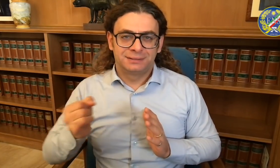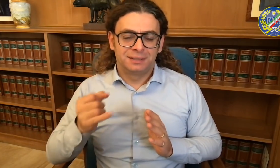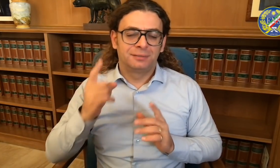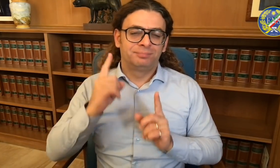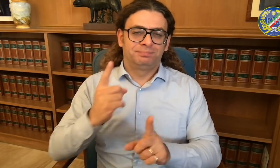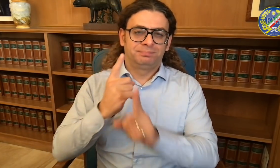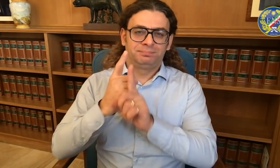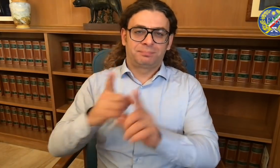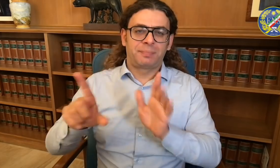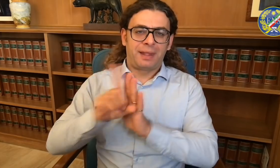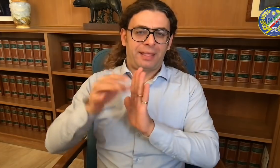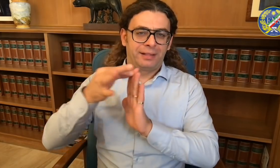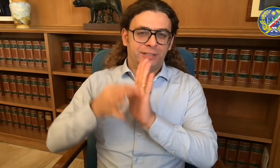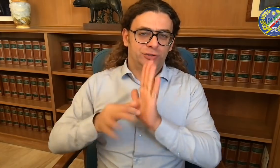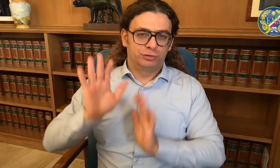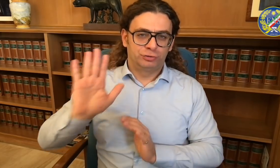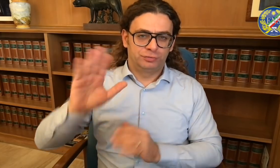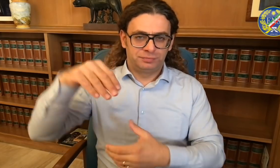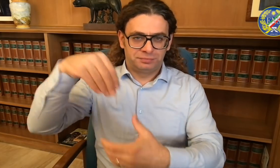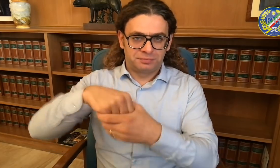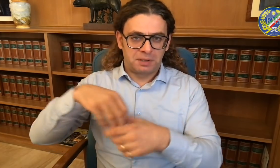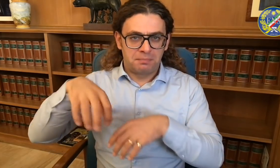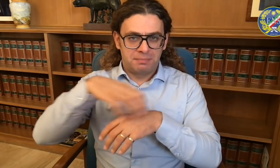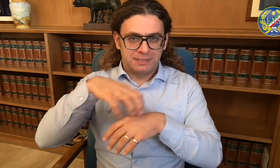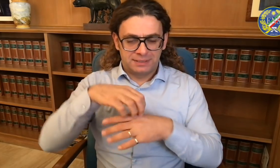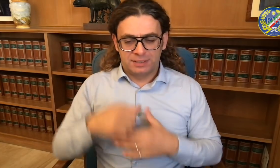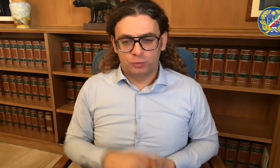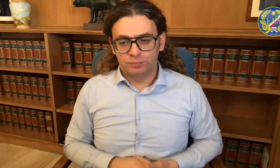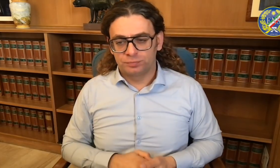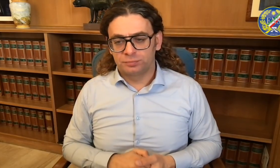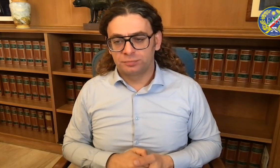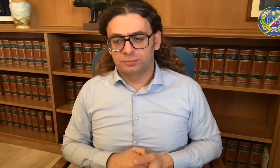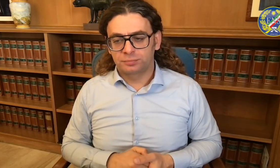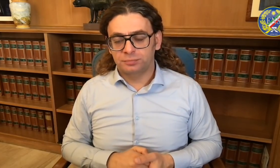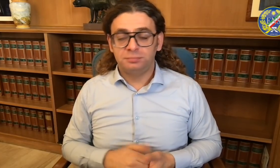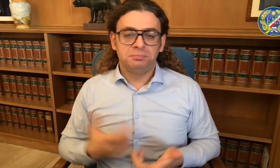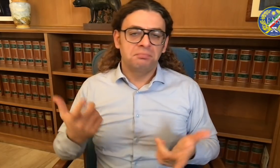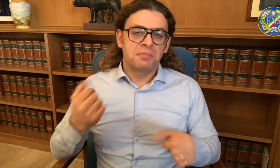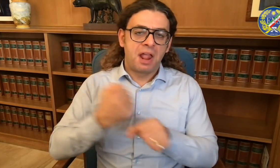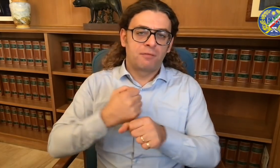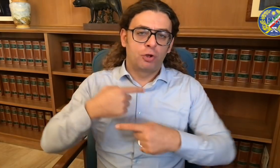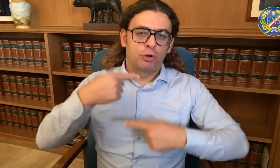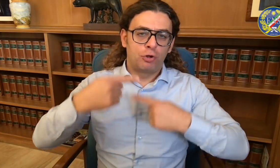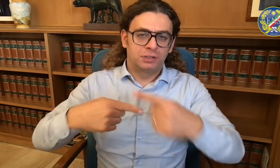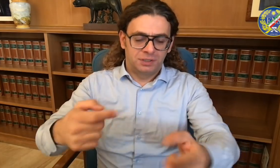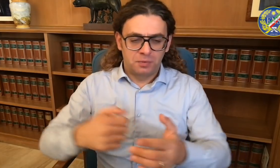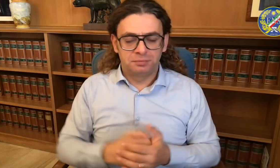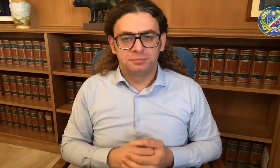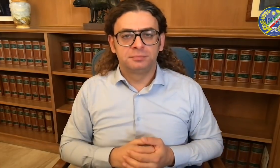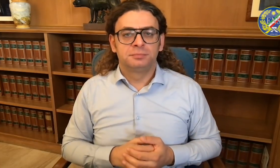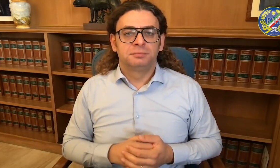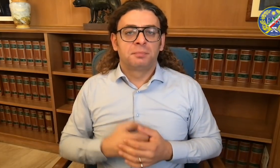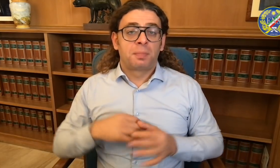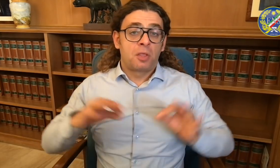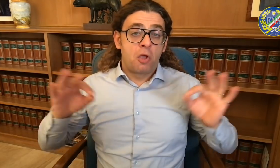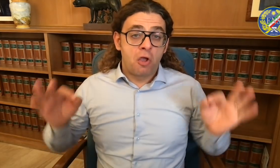un risultato concreto. Manteniamo i contatti con il Ministero, considerando che è possibile che alcuni dei punti presentati non verranno recepiti nello stilare il decreto che sarà appunto a cura del Ministero. I lavori proseguono.